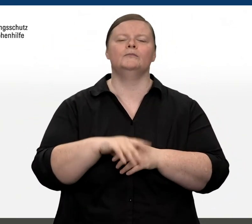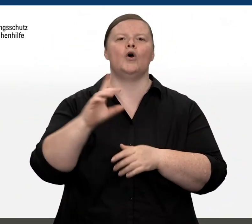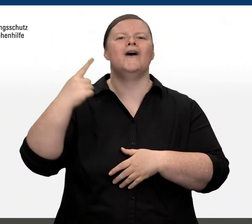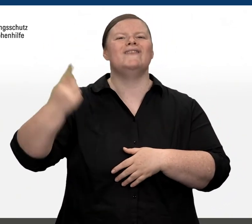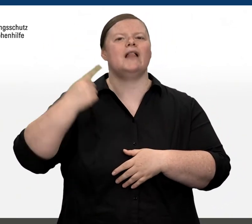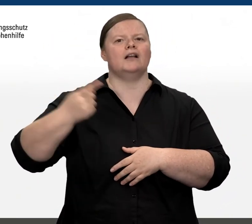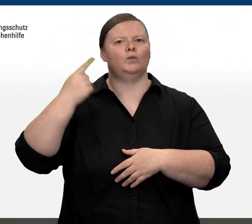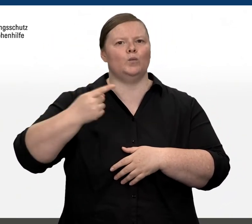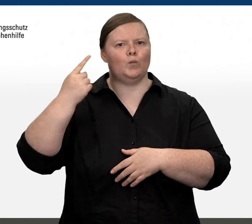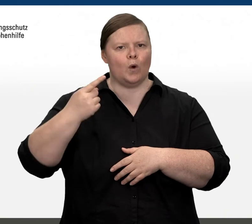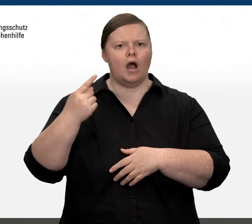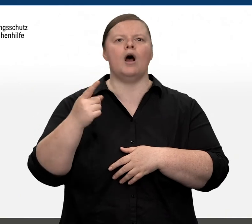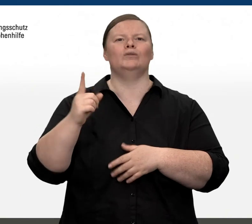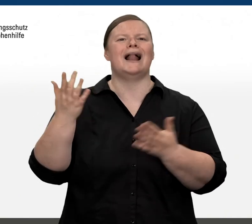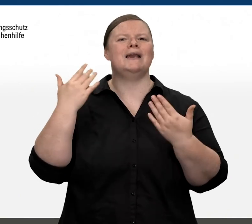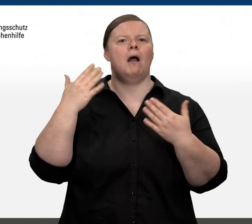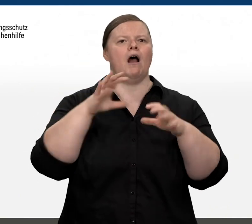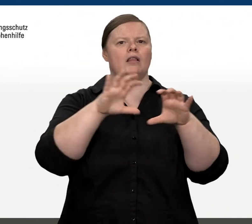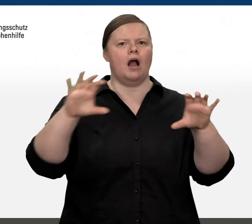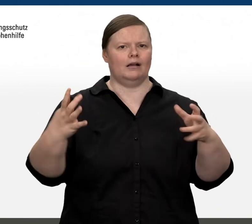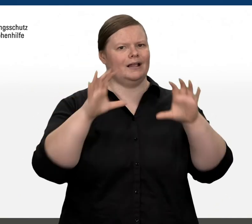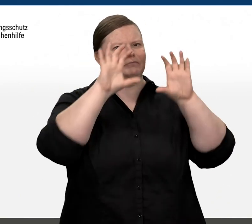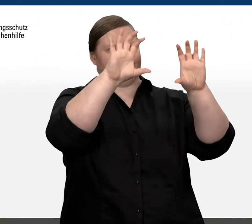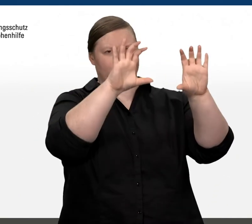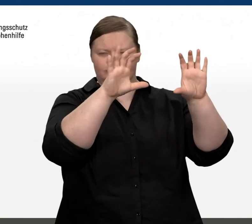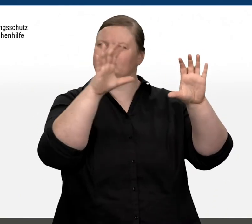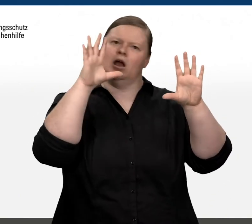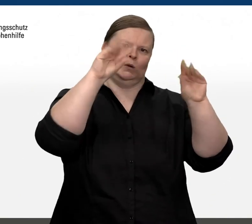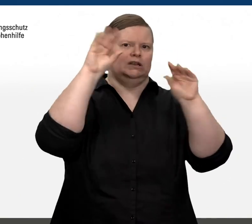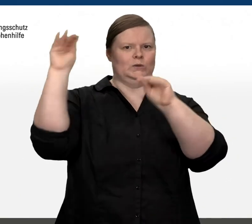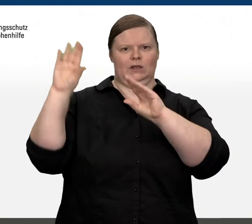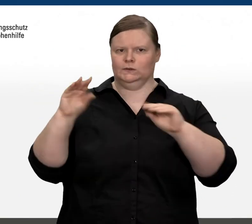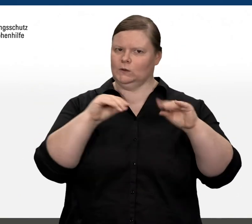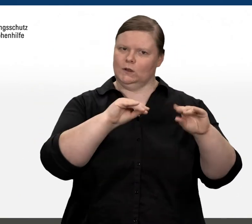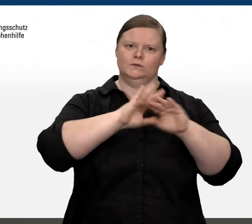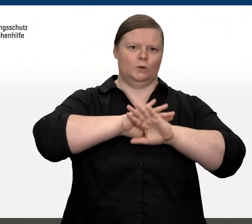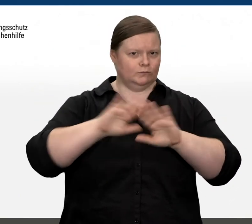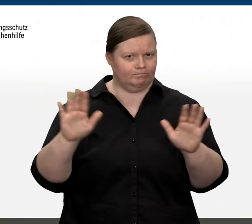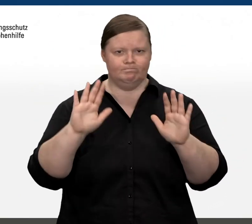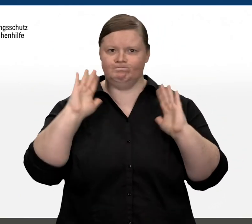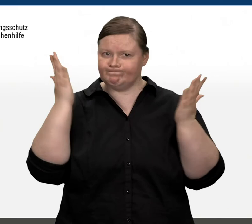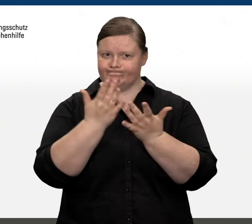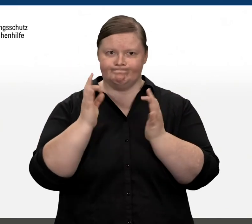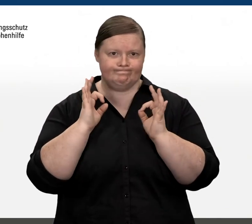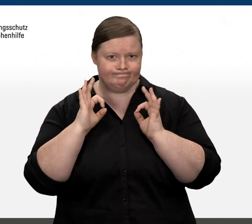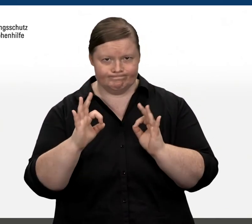schalten Sie Ventilatoren und Klimaanlagen aus.